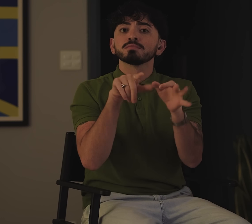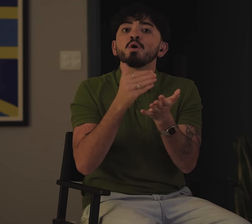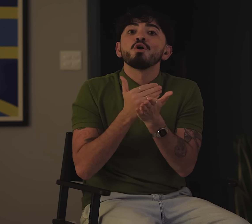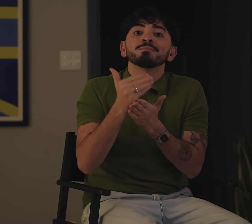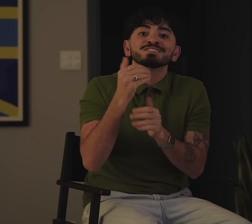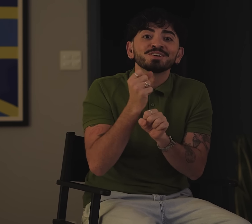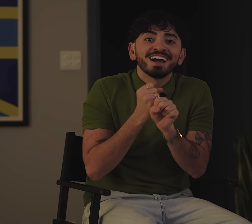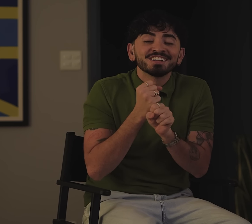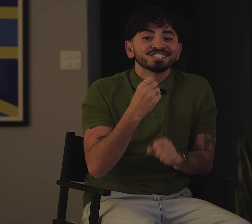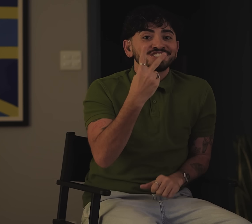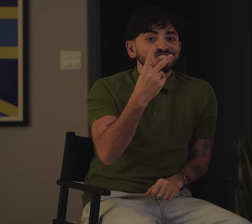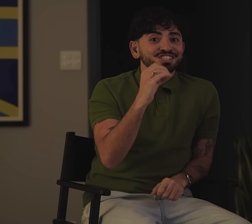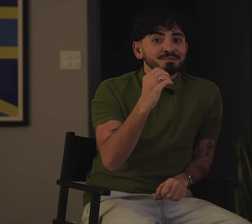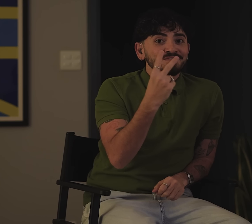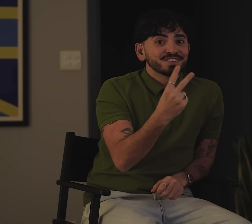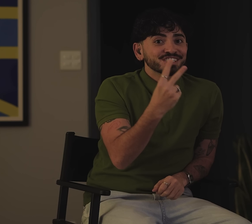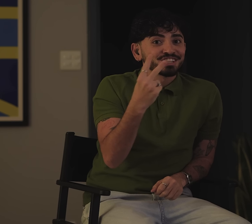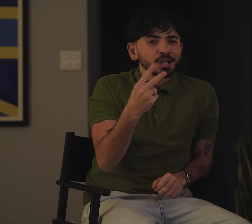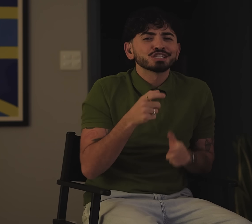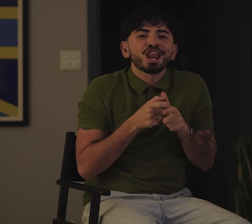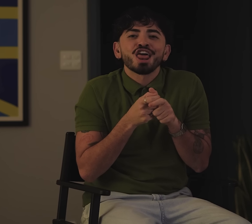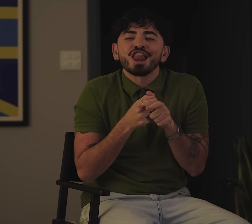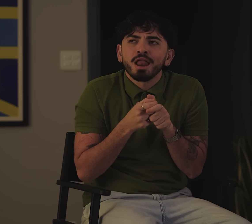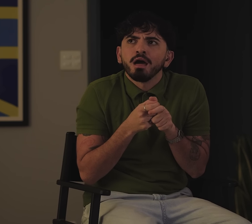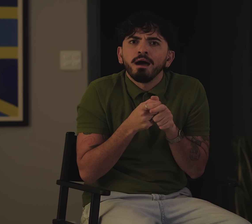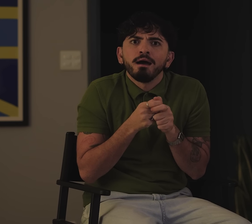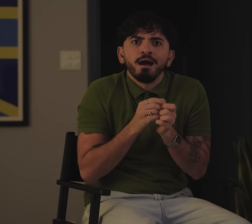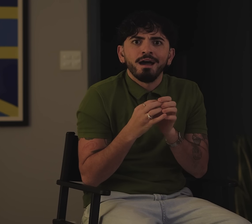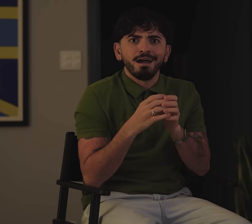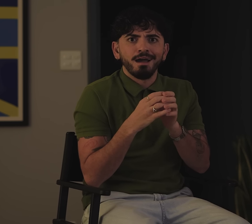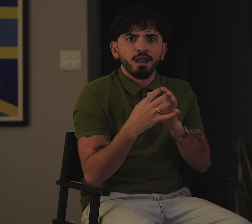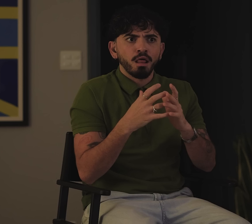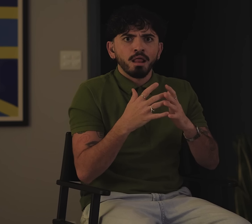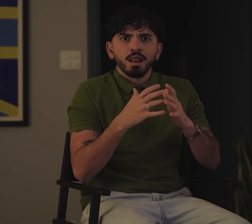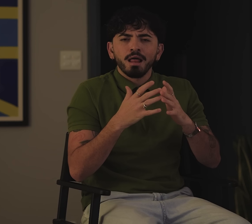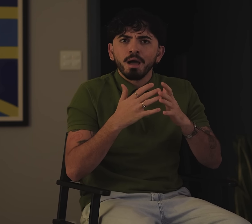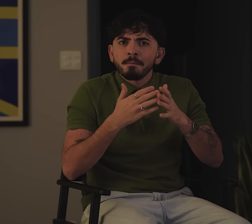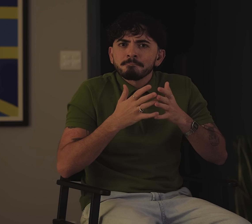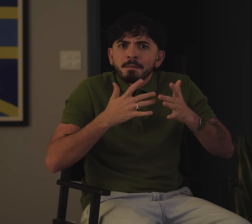Desde 2022, o que começou pequeno foi crescendo,